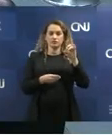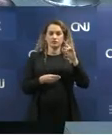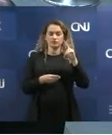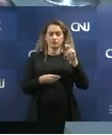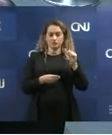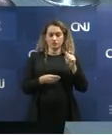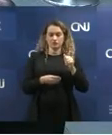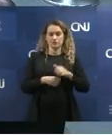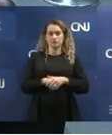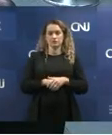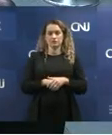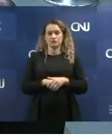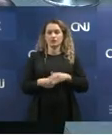Obrigado, presidente.